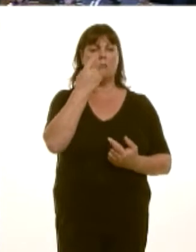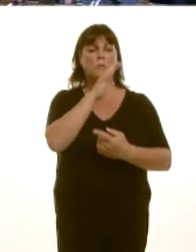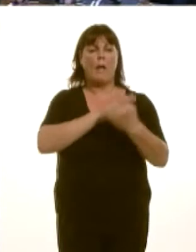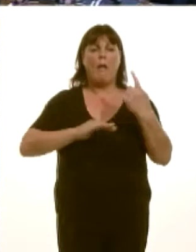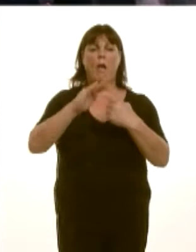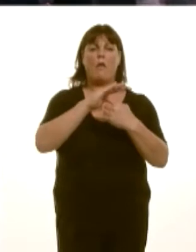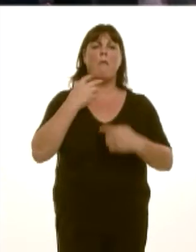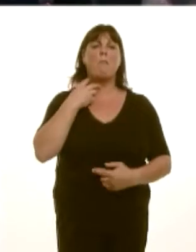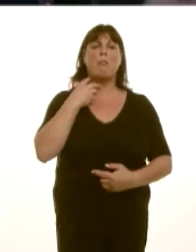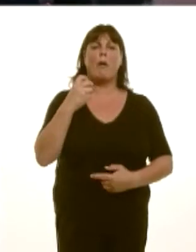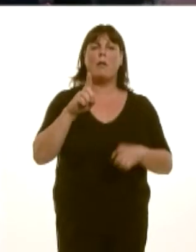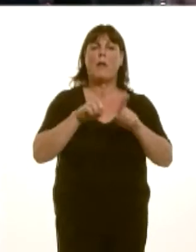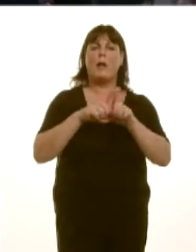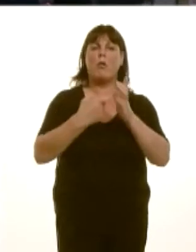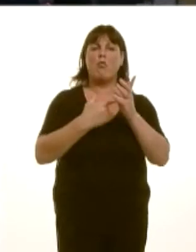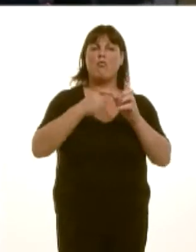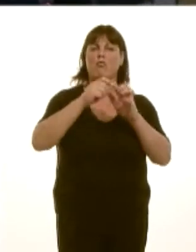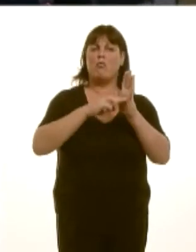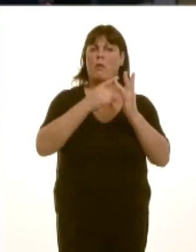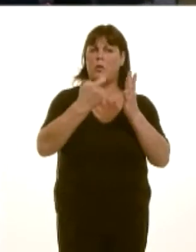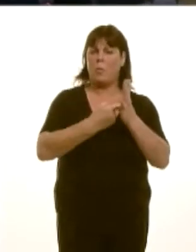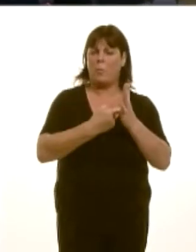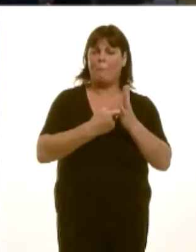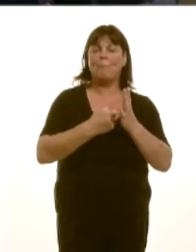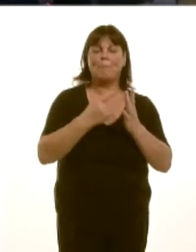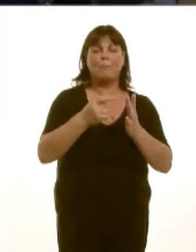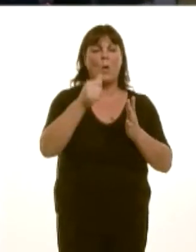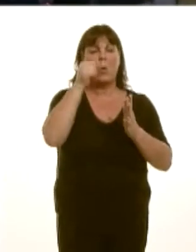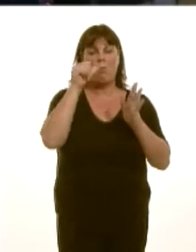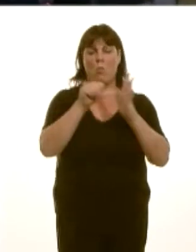Wrth inni bwyso a mesur yr adroddiad y byddwch yn ei dderbyn gan yr Athro Marcus Longley,